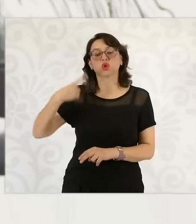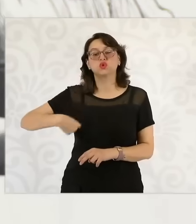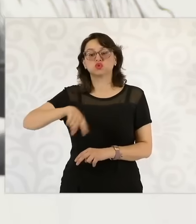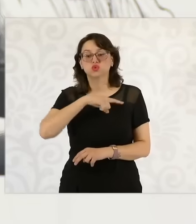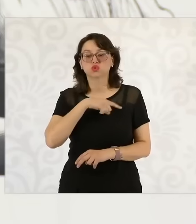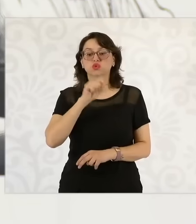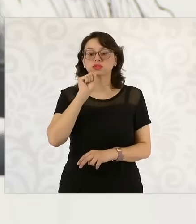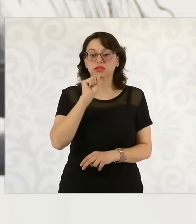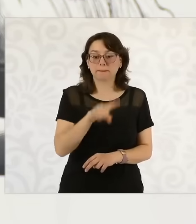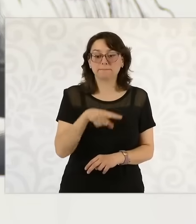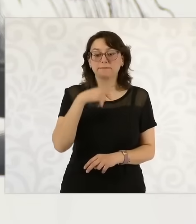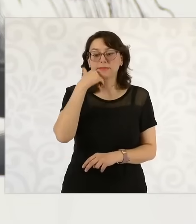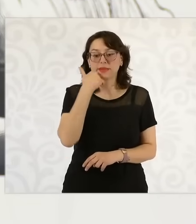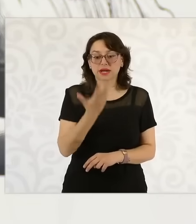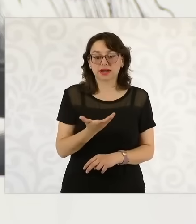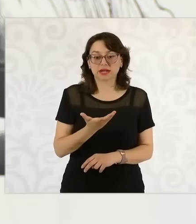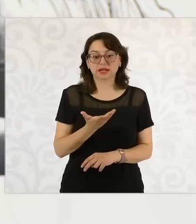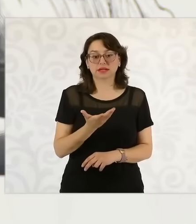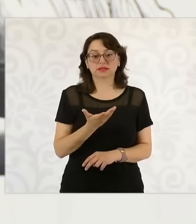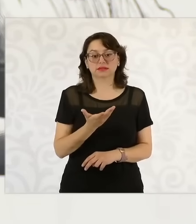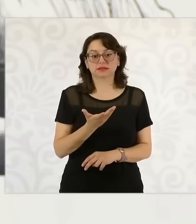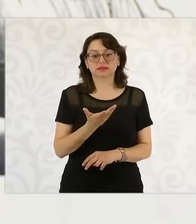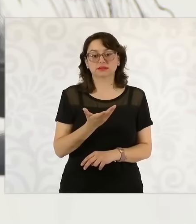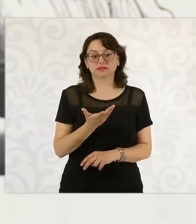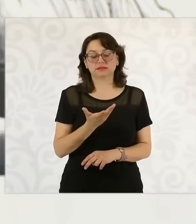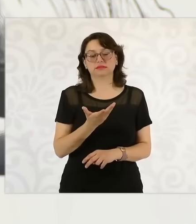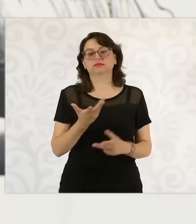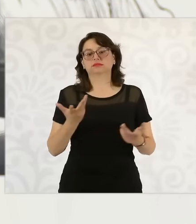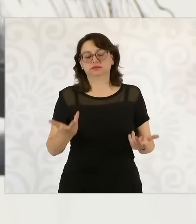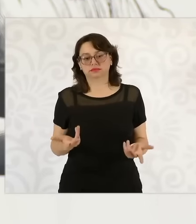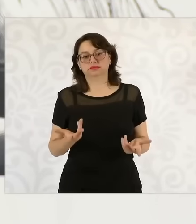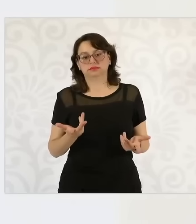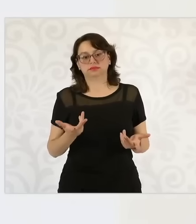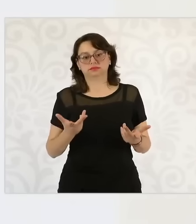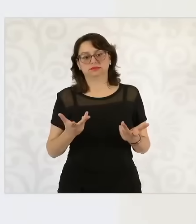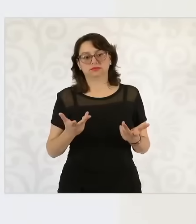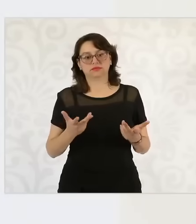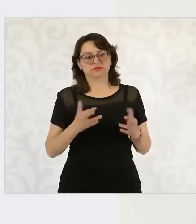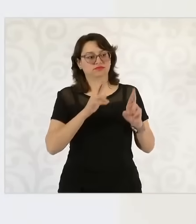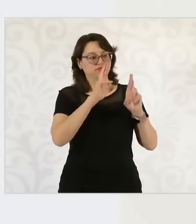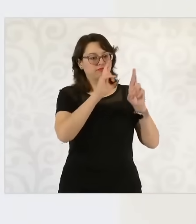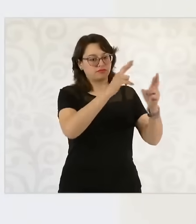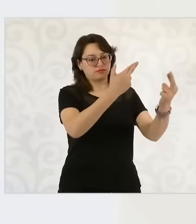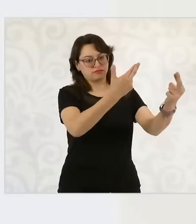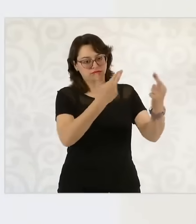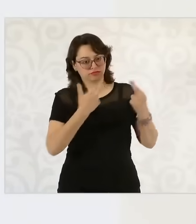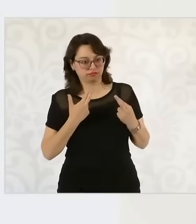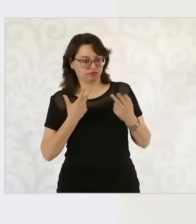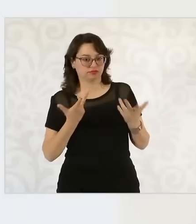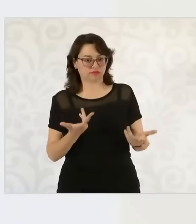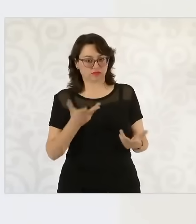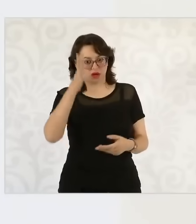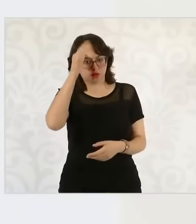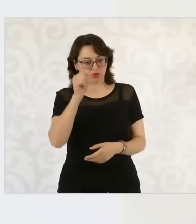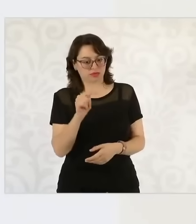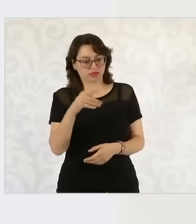pues un acuerdo global que permita también el respeto al tratado comercial y que este